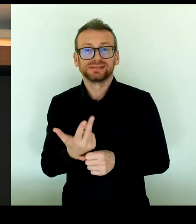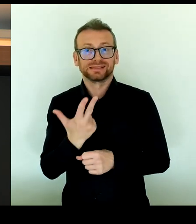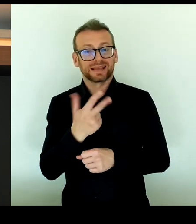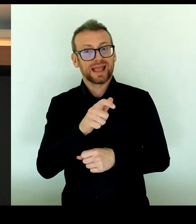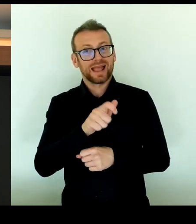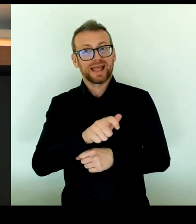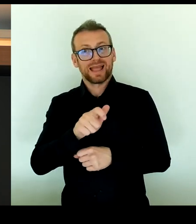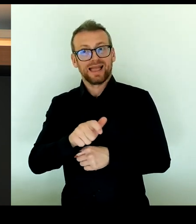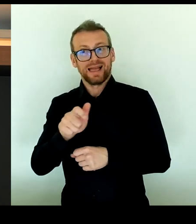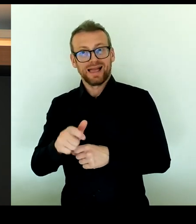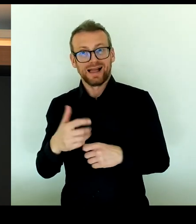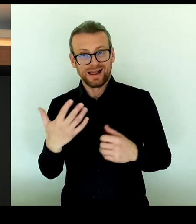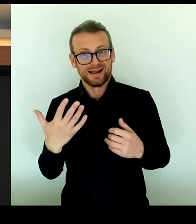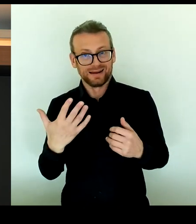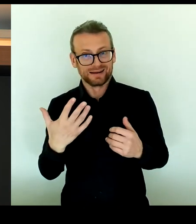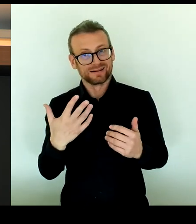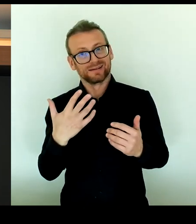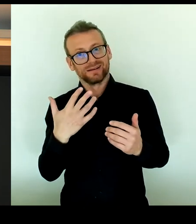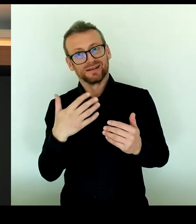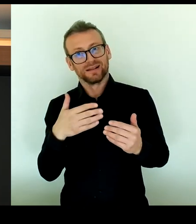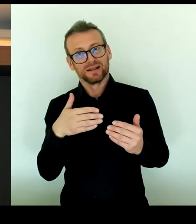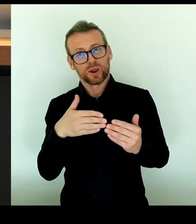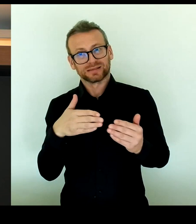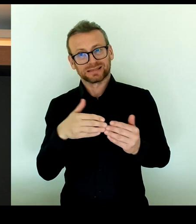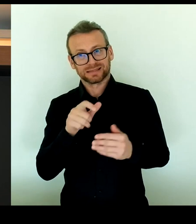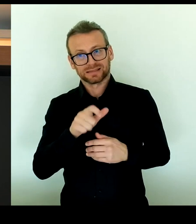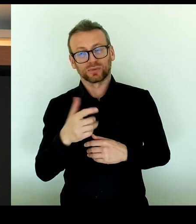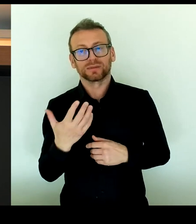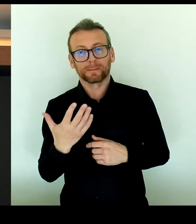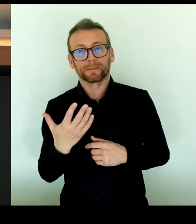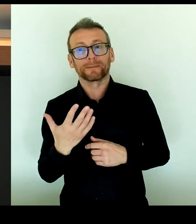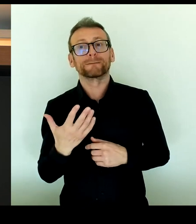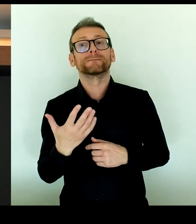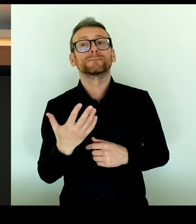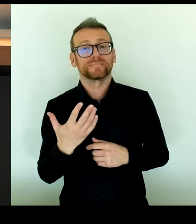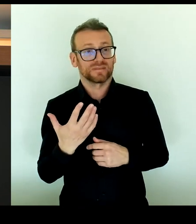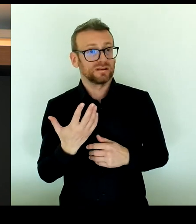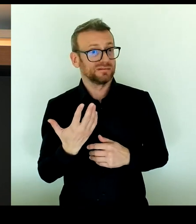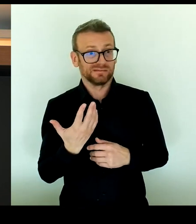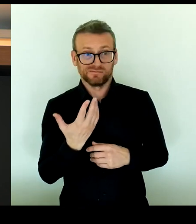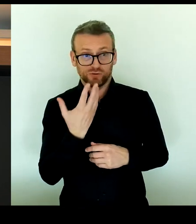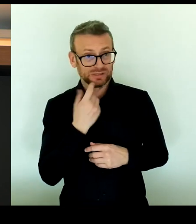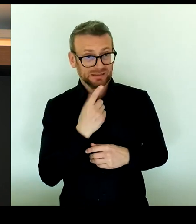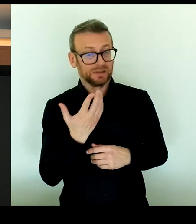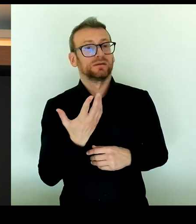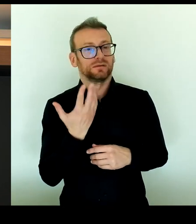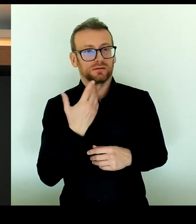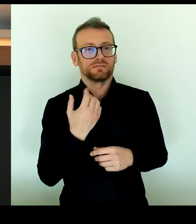Personen, die aktiv auf Sie zugekommen sind und gefragt haben, wie kann ich richtig mit Datenschutz umgehen?